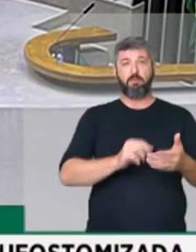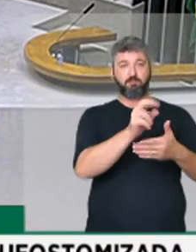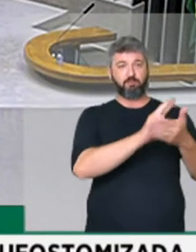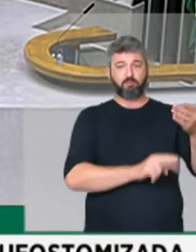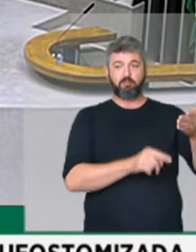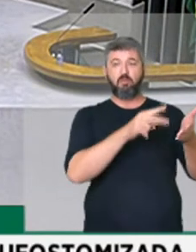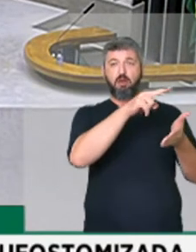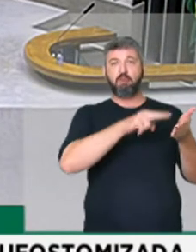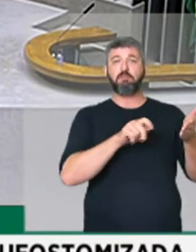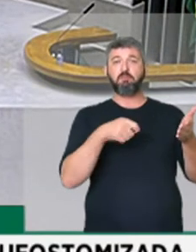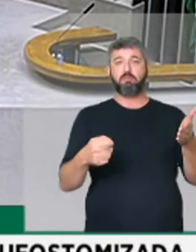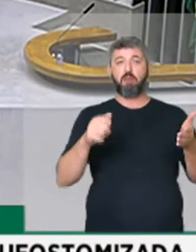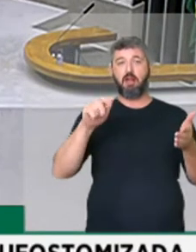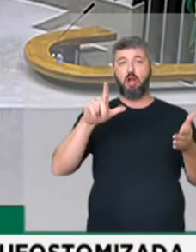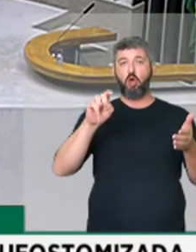REALIZOU O PRIMEIRO CONSENSO E RECOMENDAÇÕES NACIONAIS EM